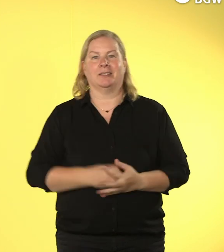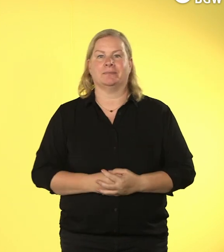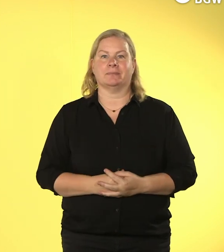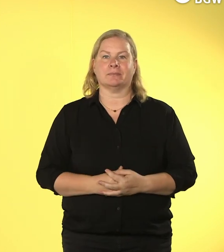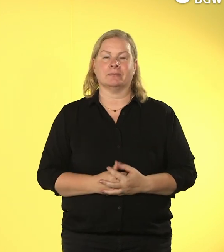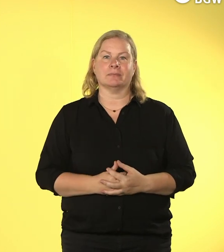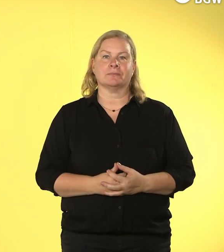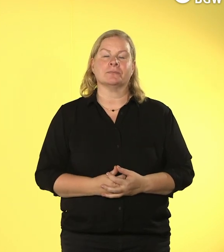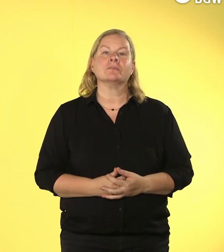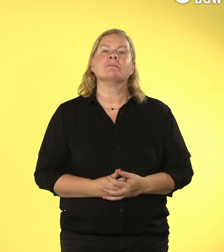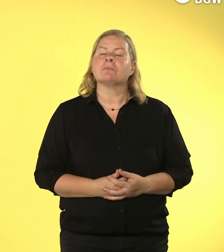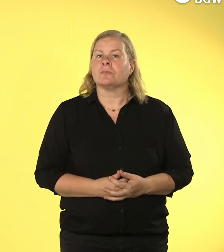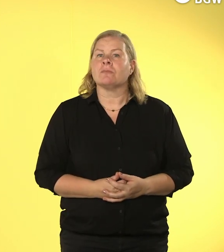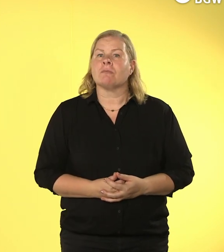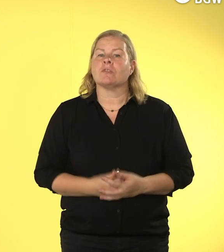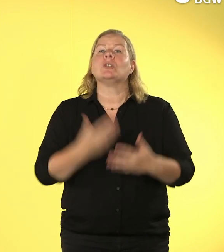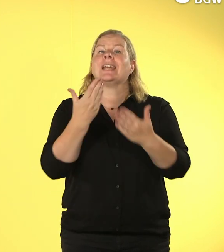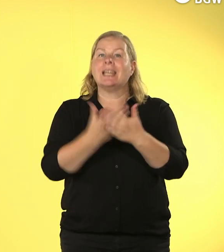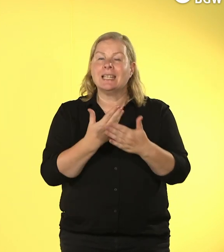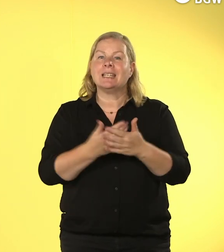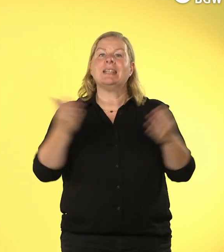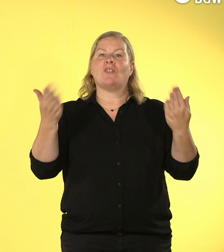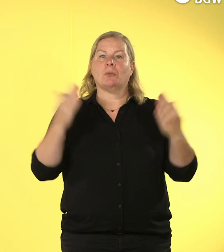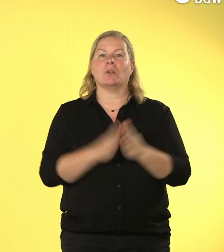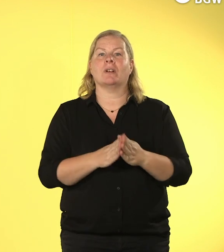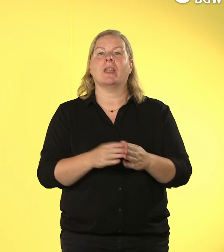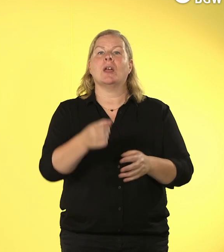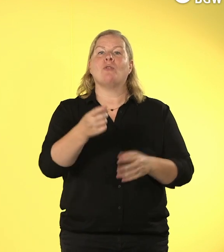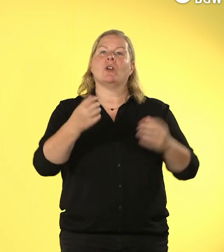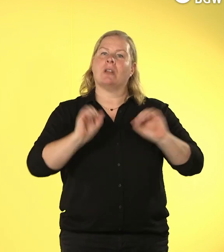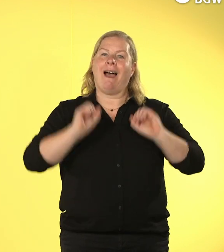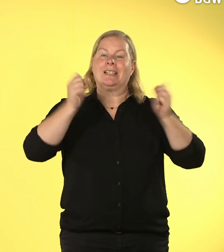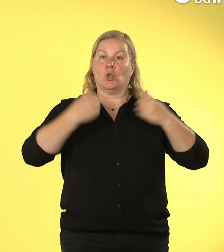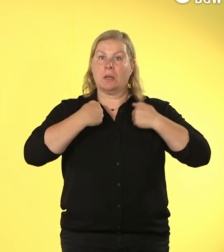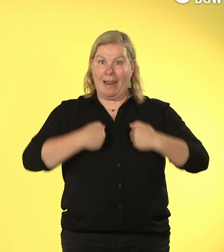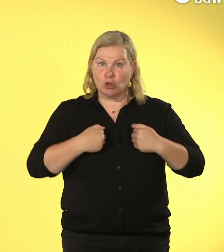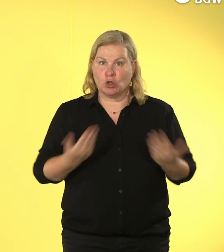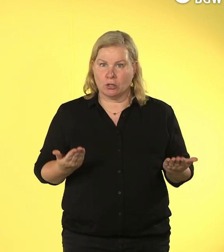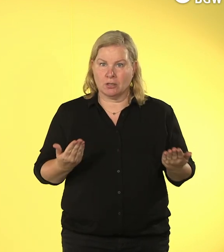Ich finde den Werbespot von Aktion Mensch einen der besten,